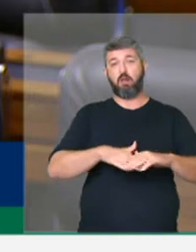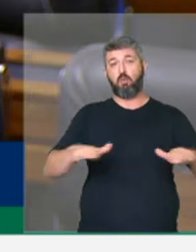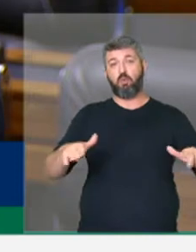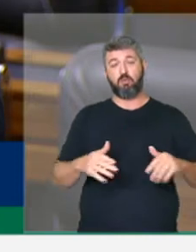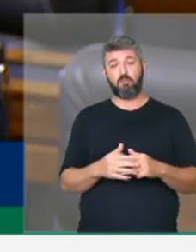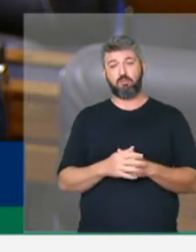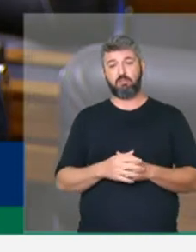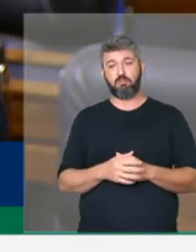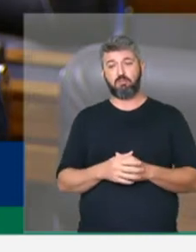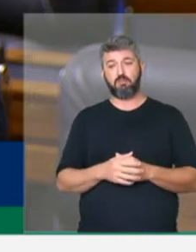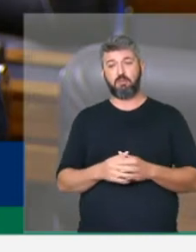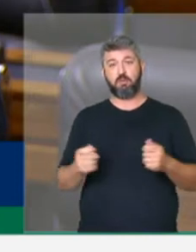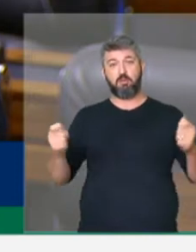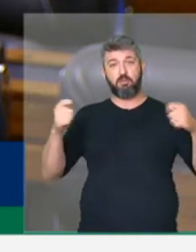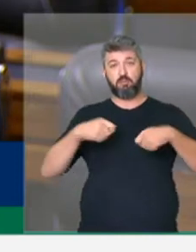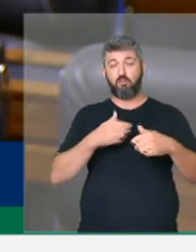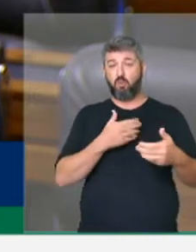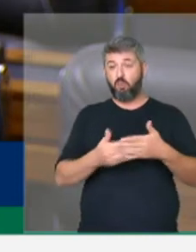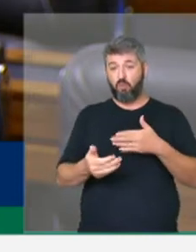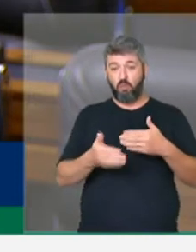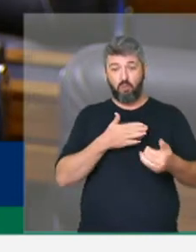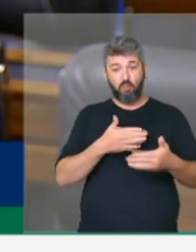O FINAME SE VAI E VÃ O. PORQUE VÃO CONTINUAR INADIMPLENTES, NÃO VAI REGULARIZAR A CONDIÇÃO